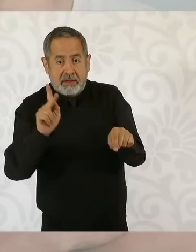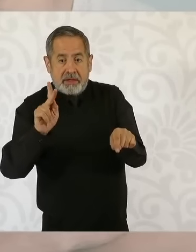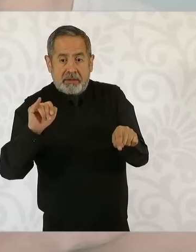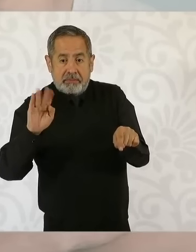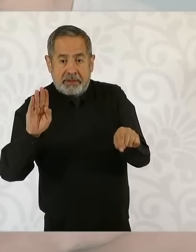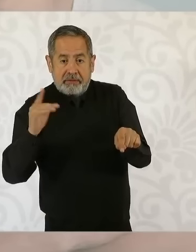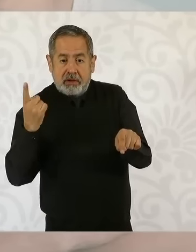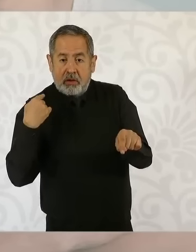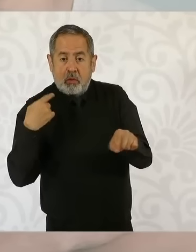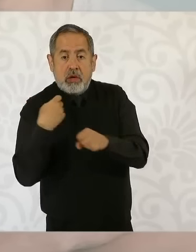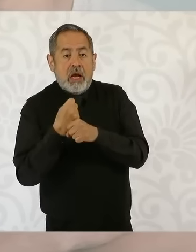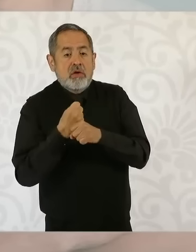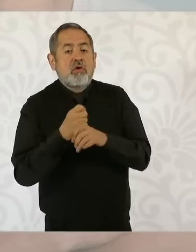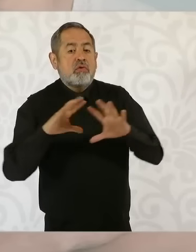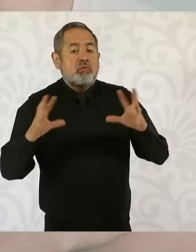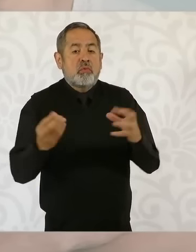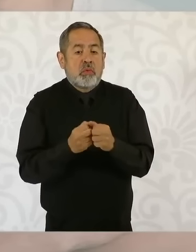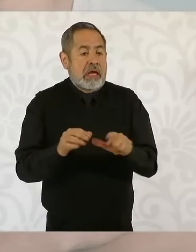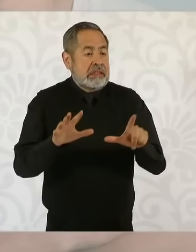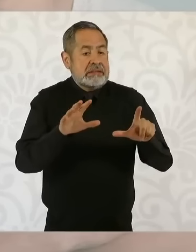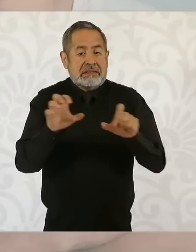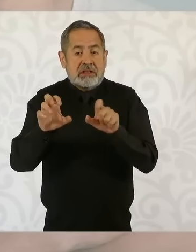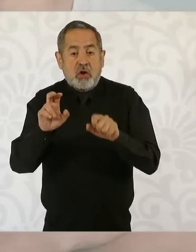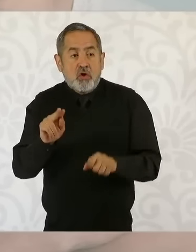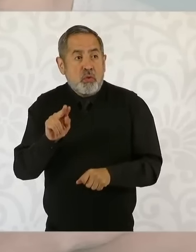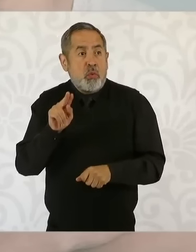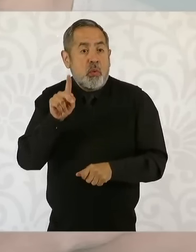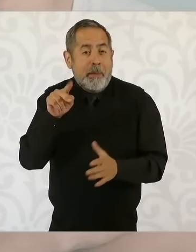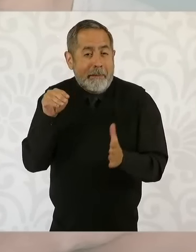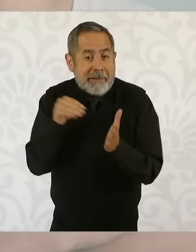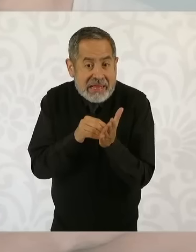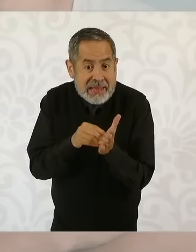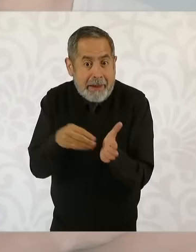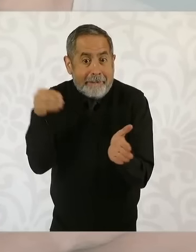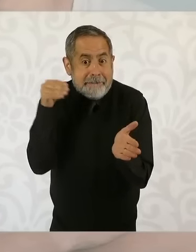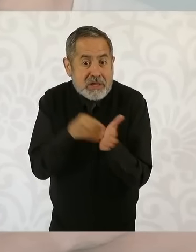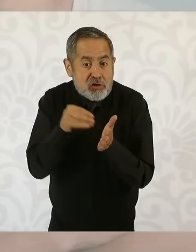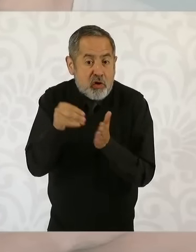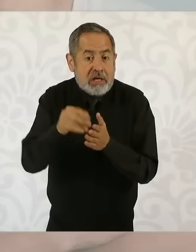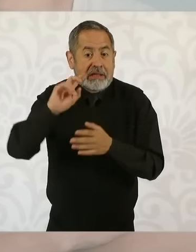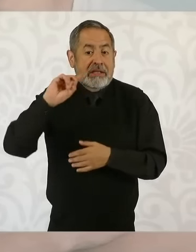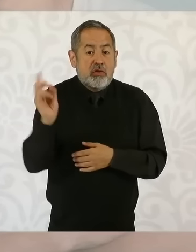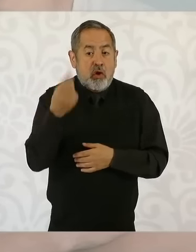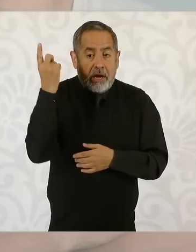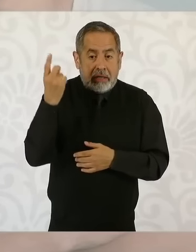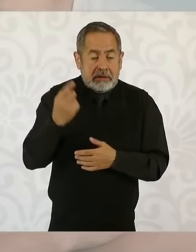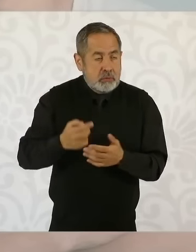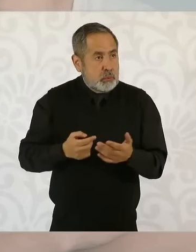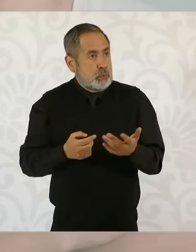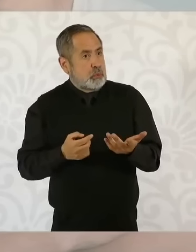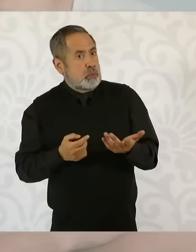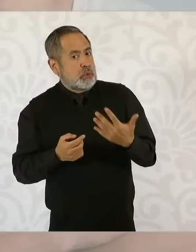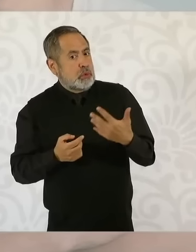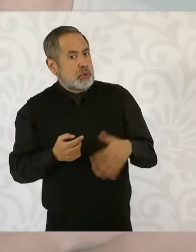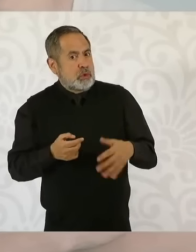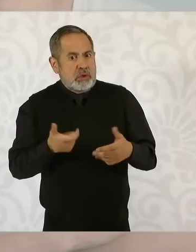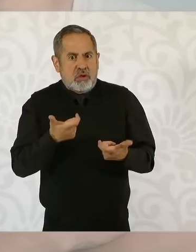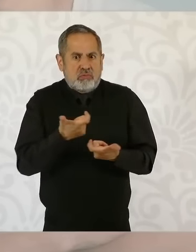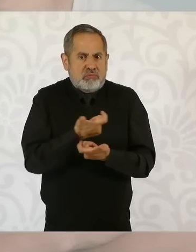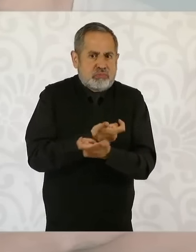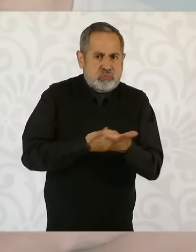el año pasado con 781,000 millones de dólares estamos hablando de un nivel de contribución